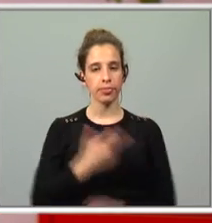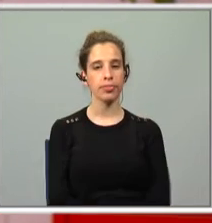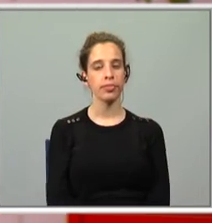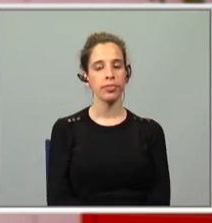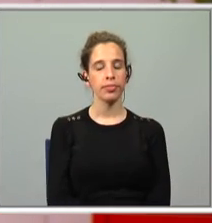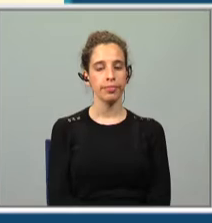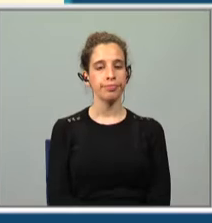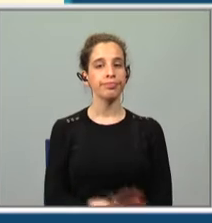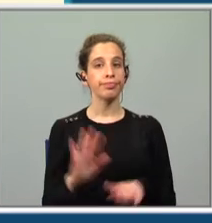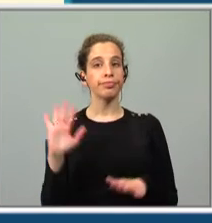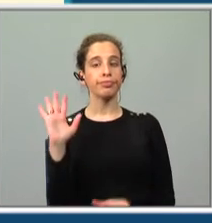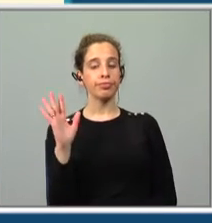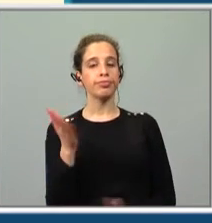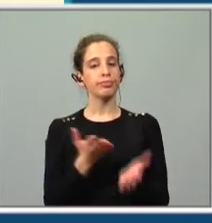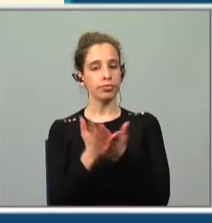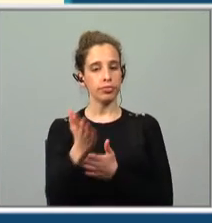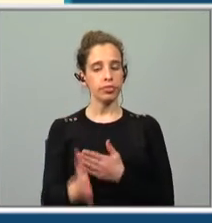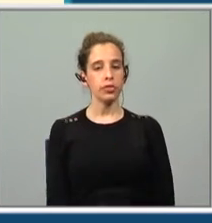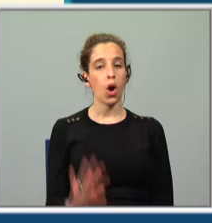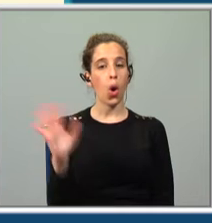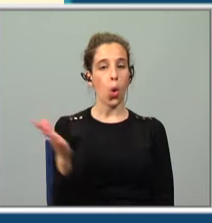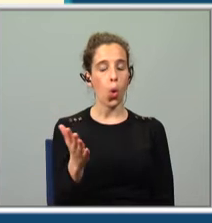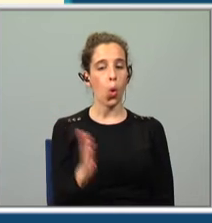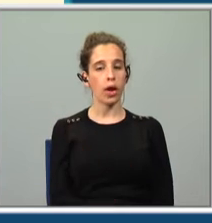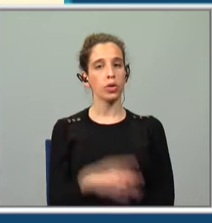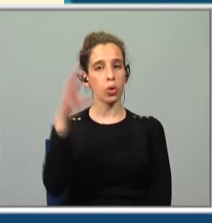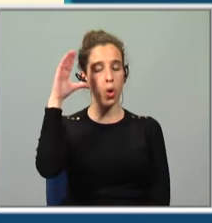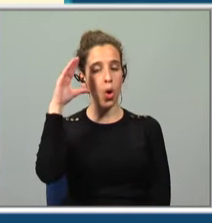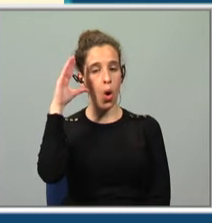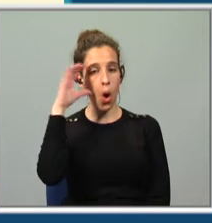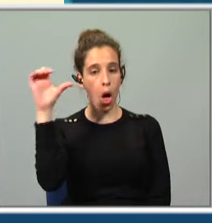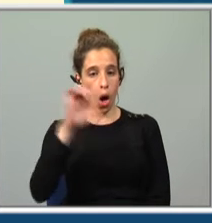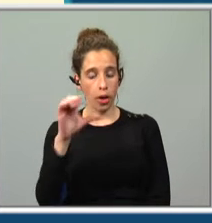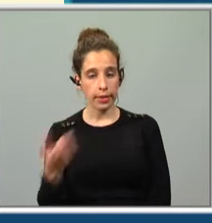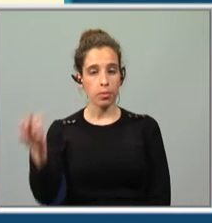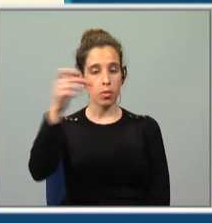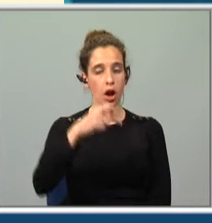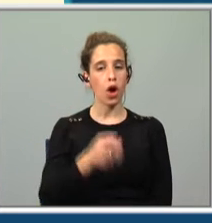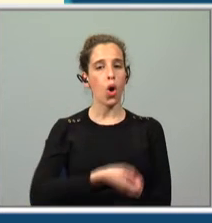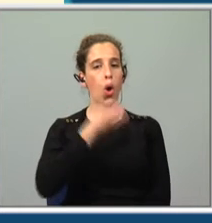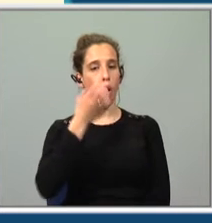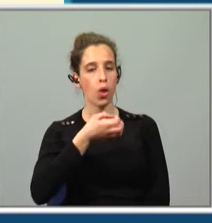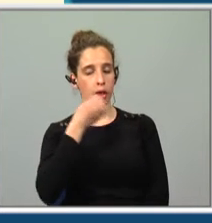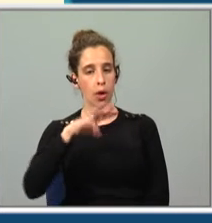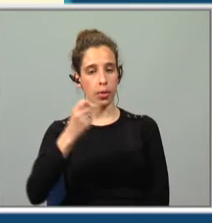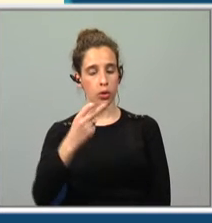eu e continuávamos assim quando chegaram ao hotel contaram ao Manuel juntos 我和他們到達時我們還是那樣他們一起告訴曼努埃爾到旅館